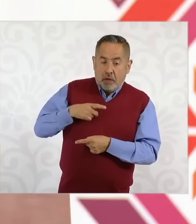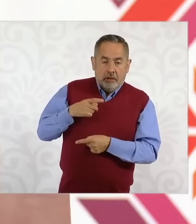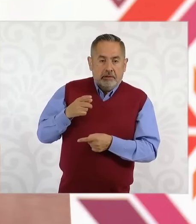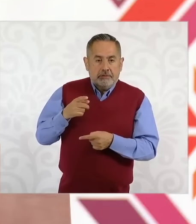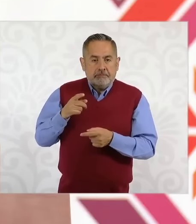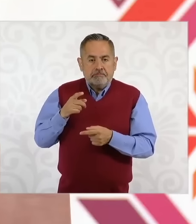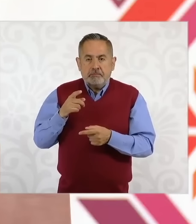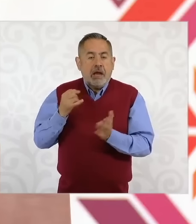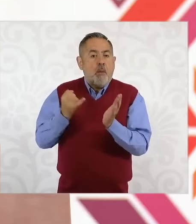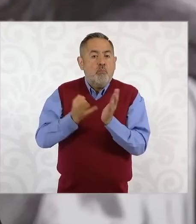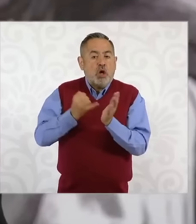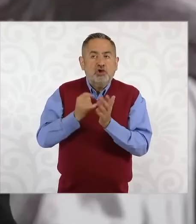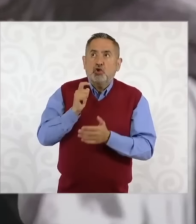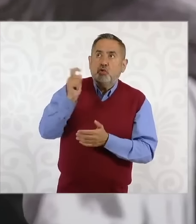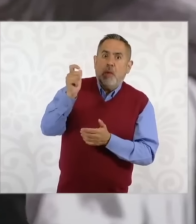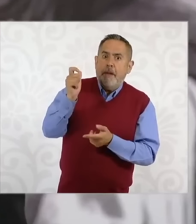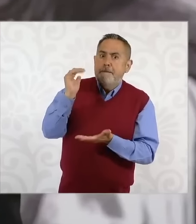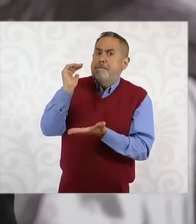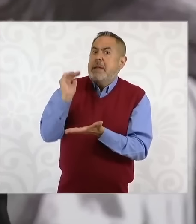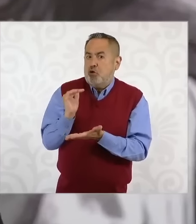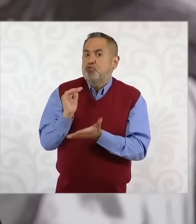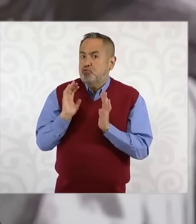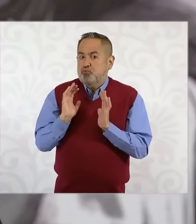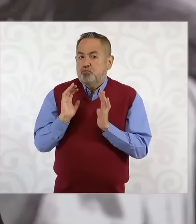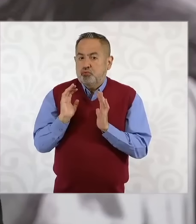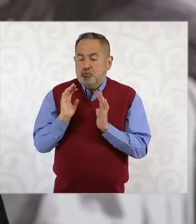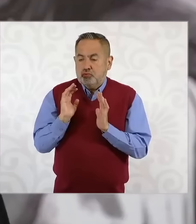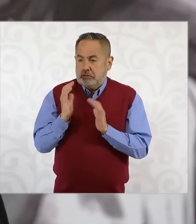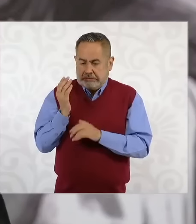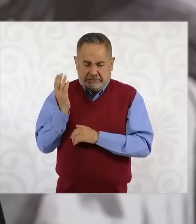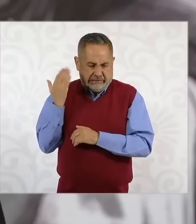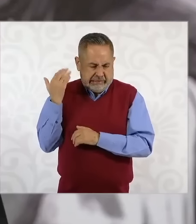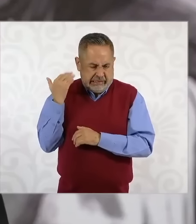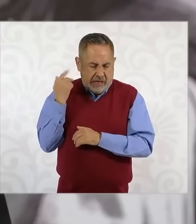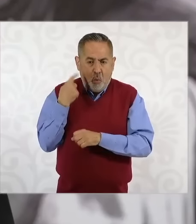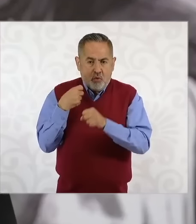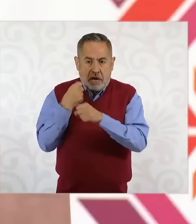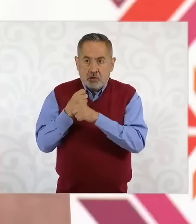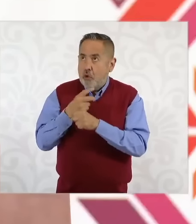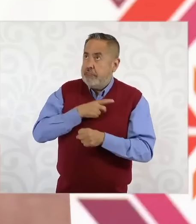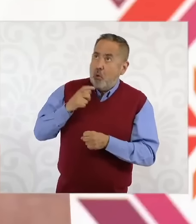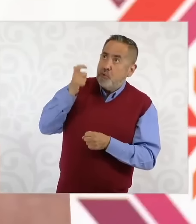más importante de las últimas décadas en el en el en el año en el año anterior y estamos en una ruta